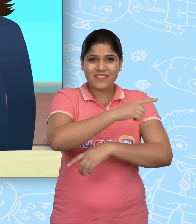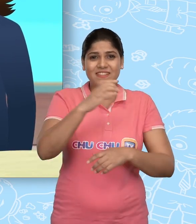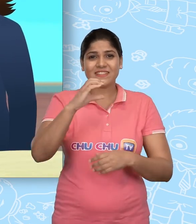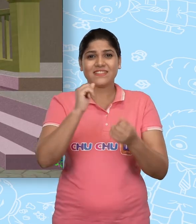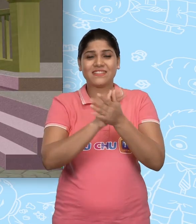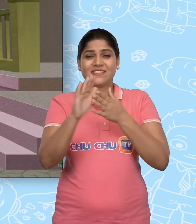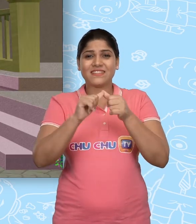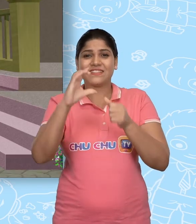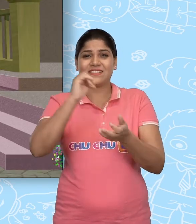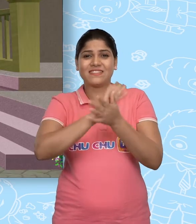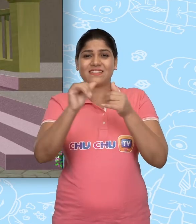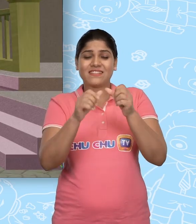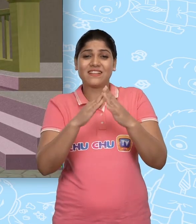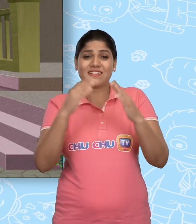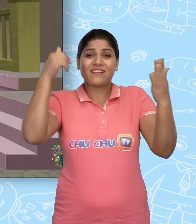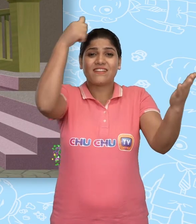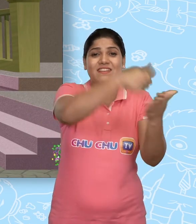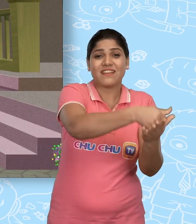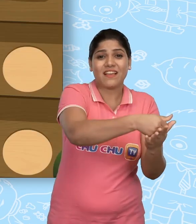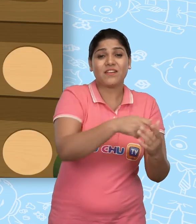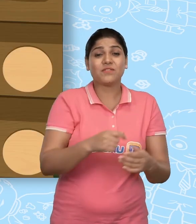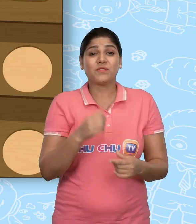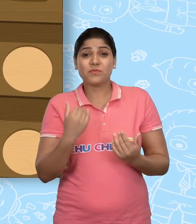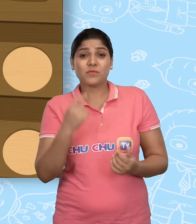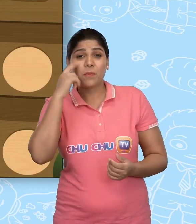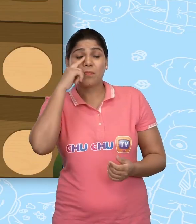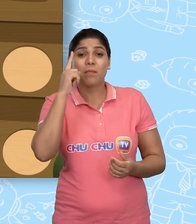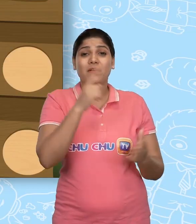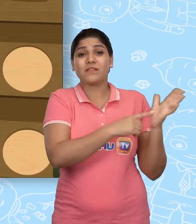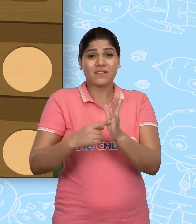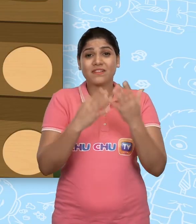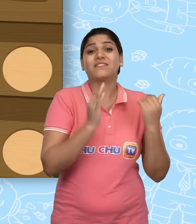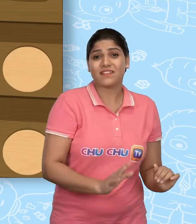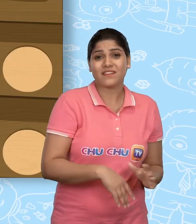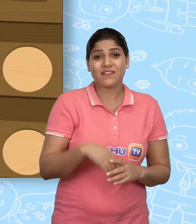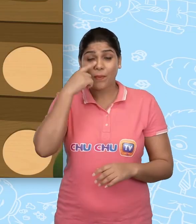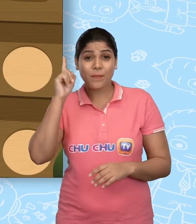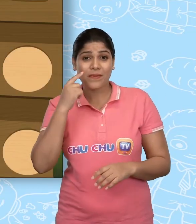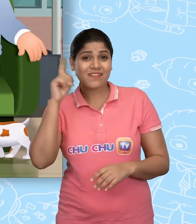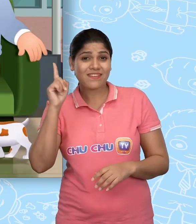उस दिन जब ChaCha अपने घर। गया तो उसके पास अपने माता पिता के लिए कुछ था।